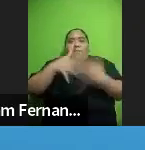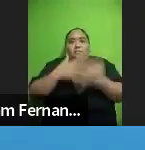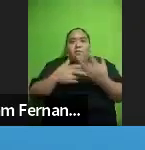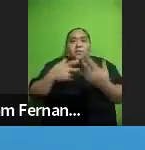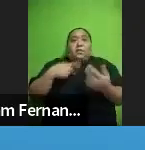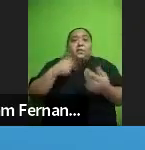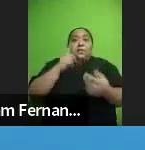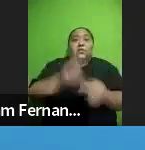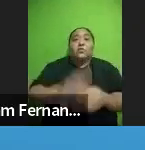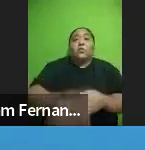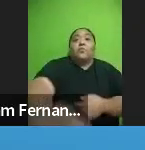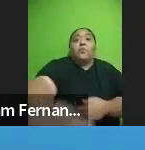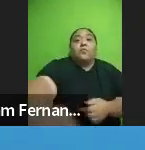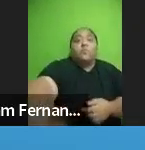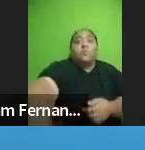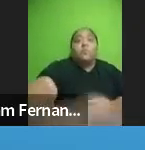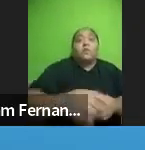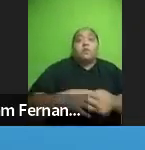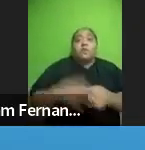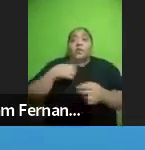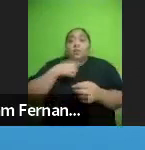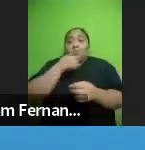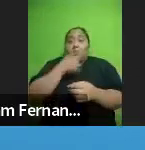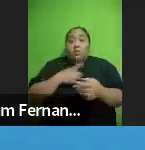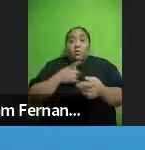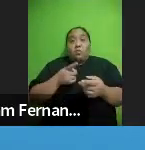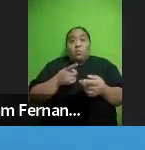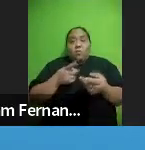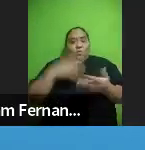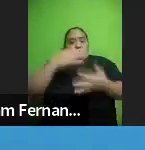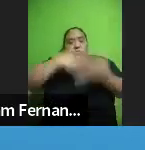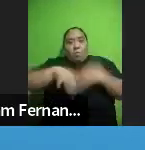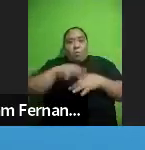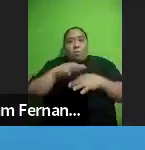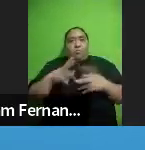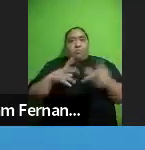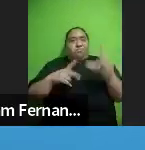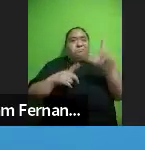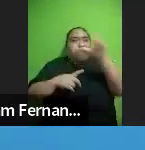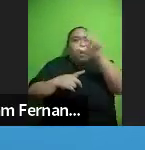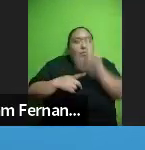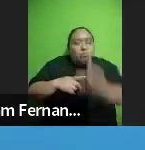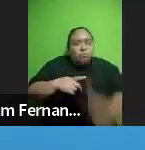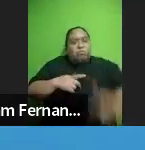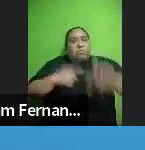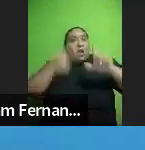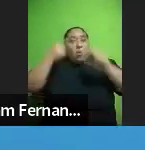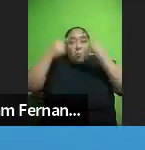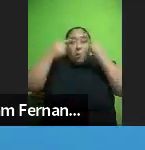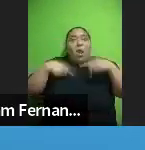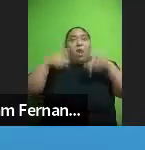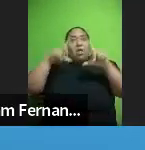Por ejemplo, si yo digo así y hago y hago un poco los ojos cerrados, es como todos todos los todos los lunes.